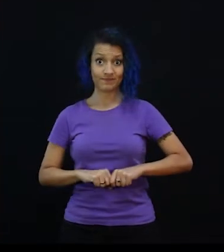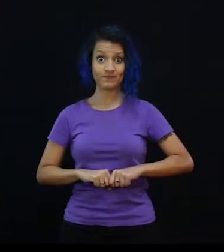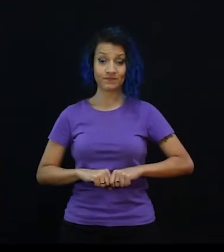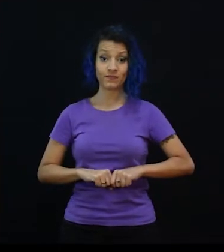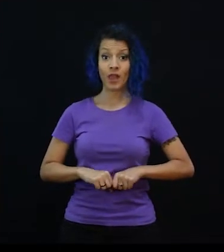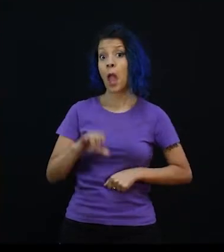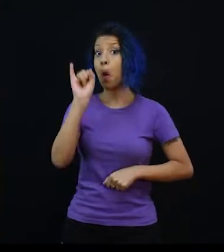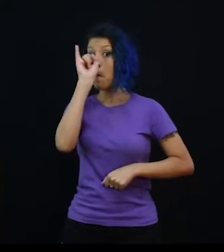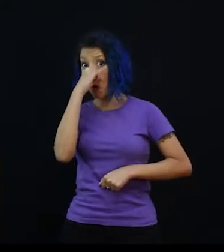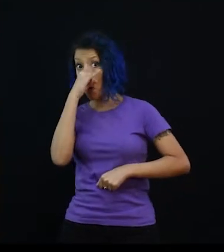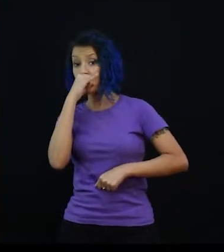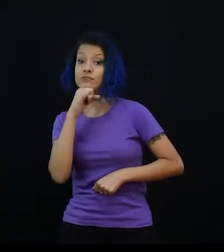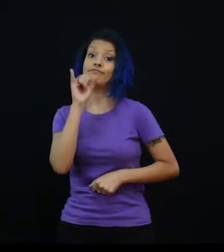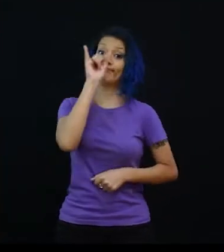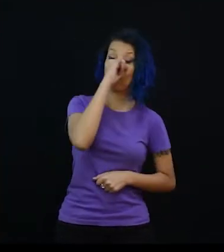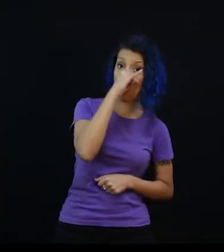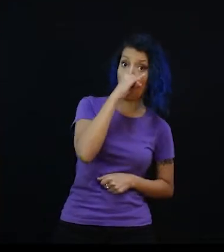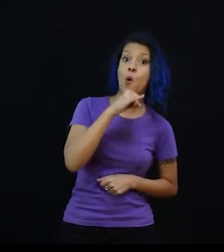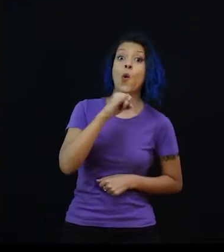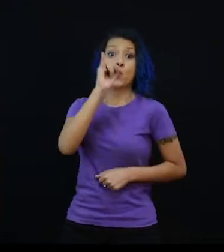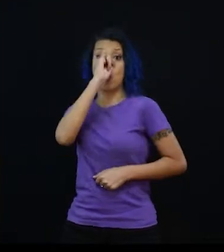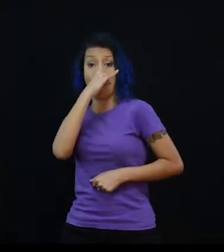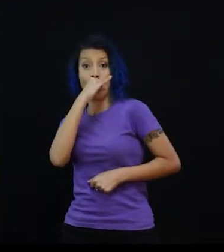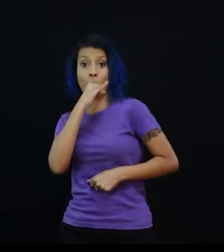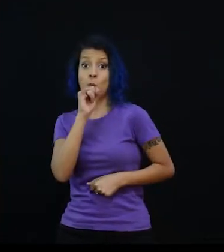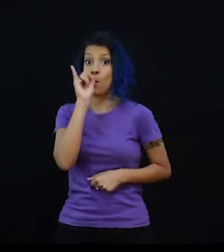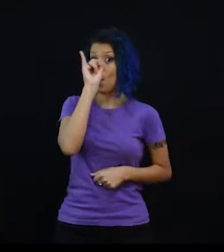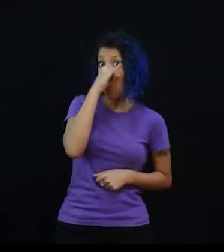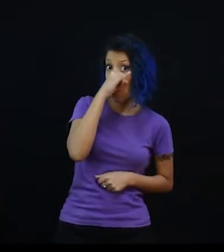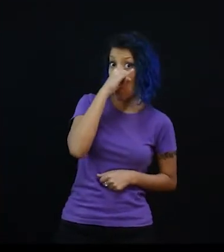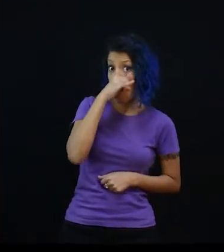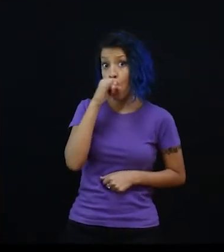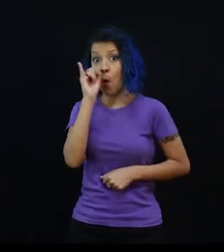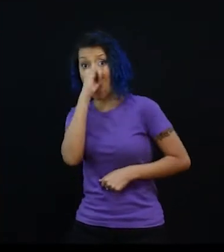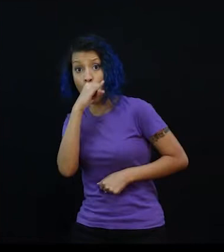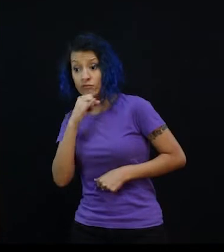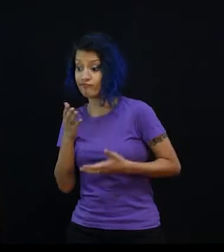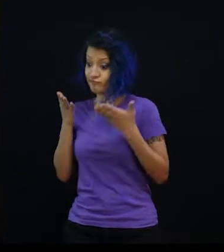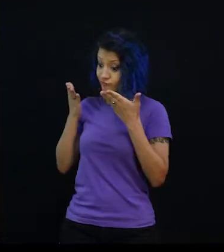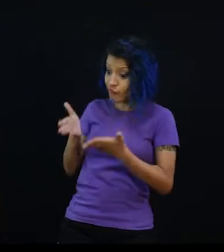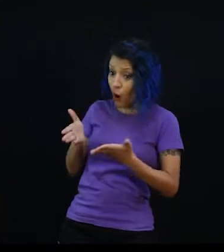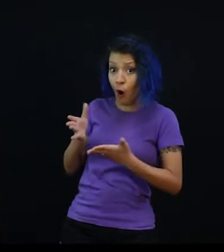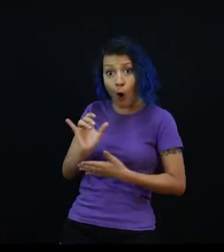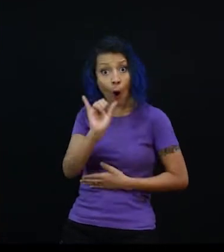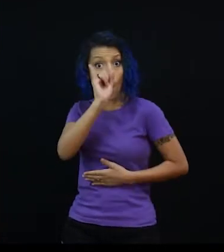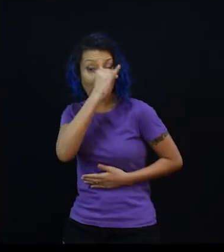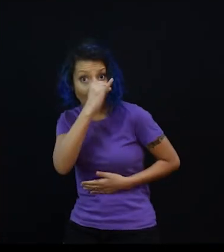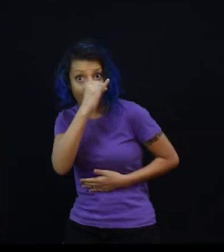É um porco esse porco